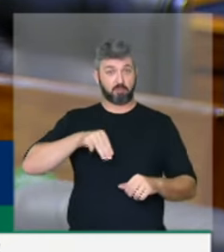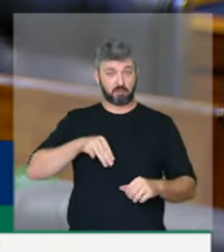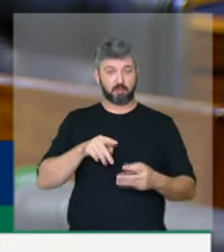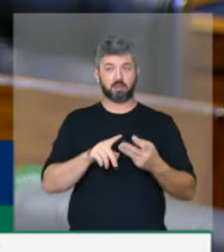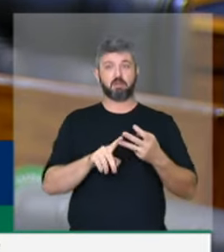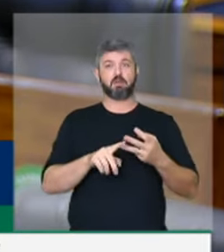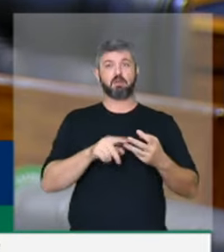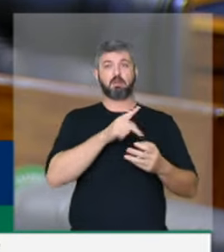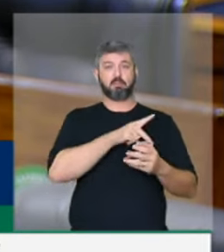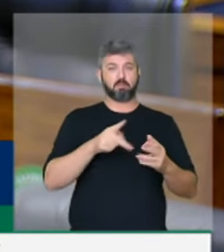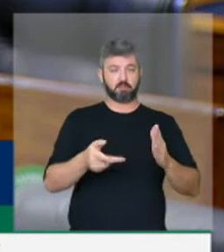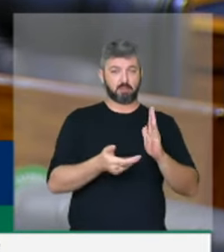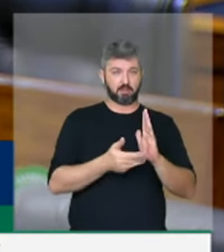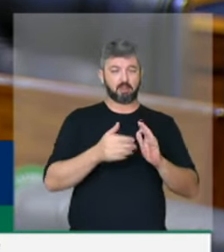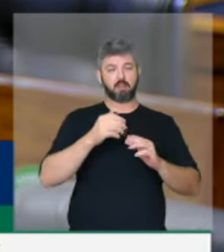HOJE. ESPERO QUE ESSE CLIMA DE